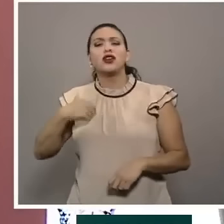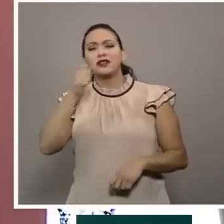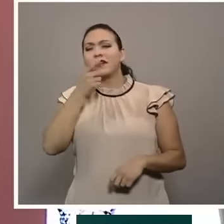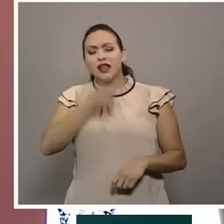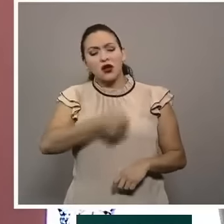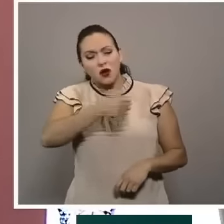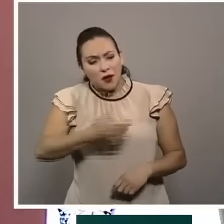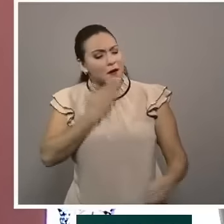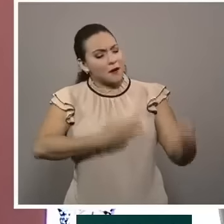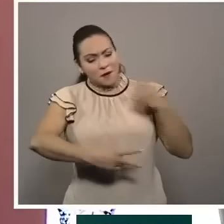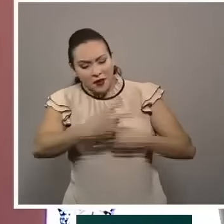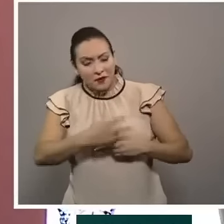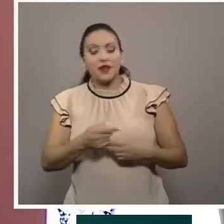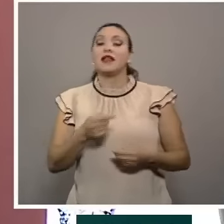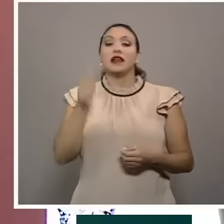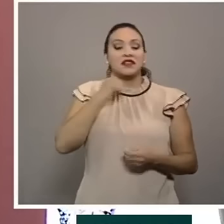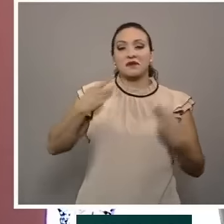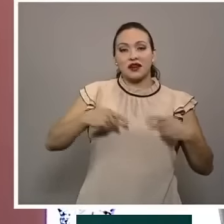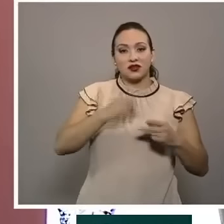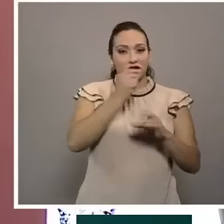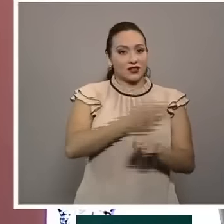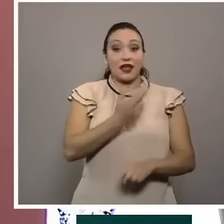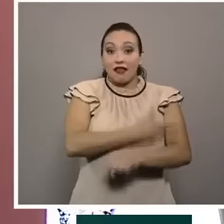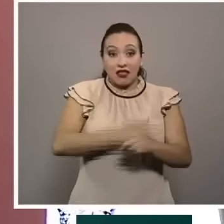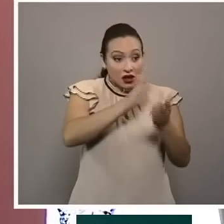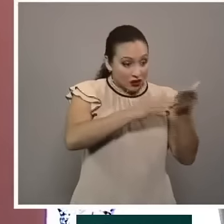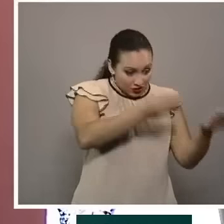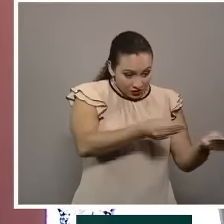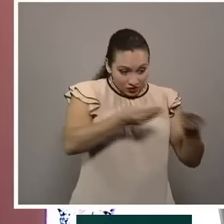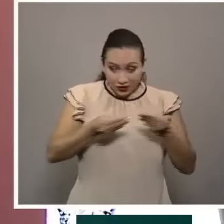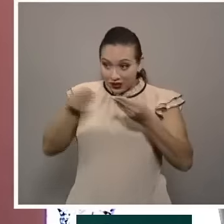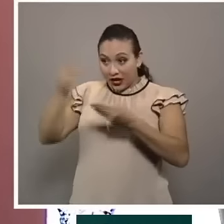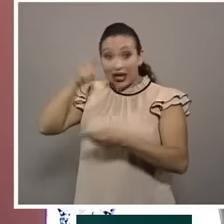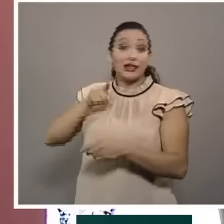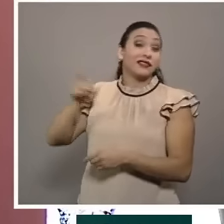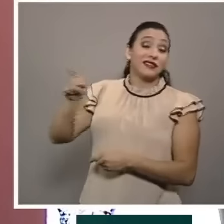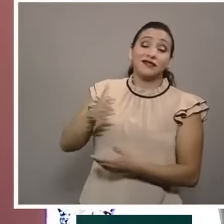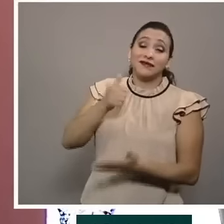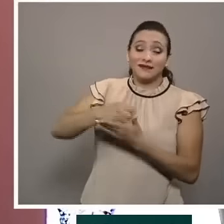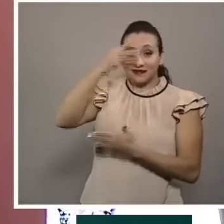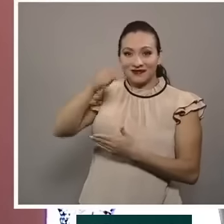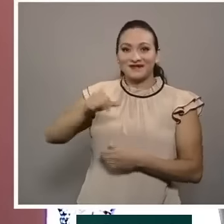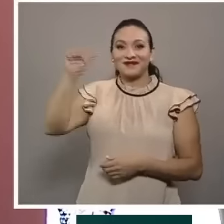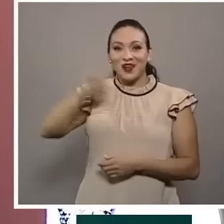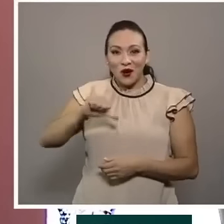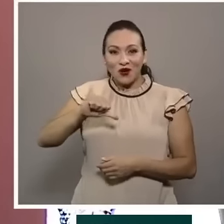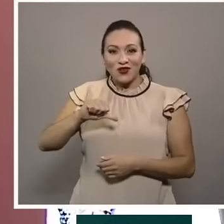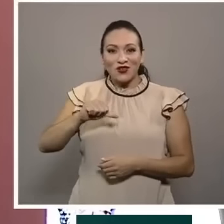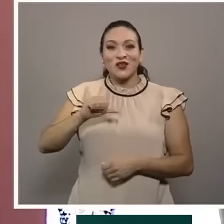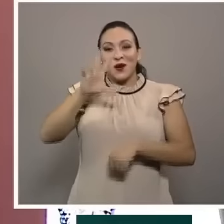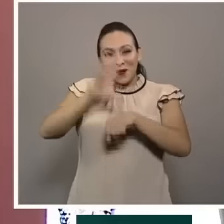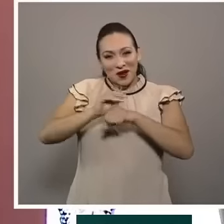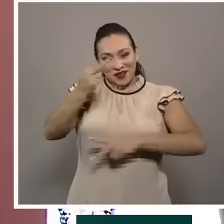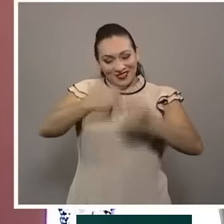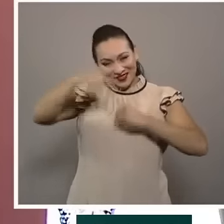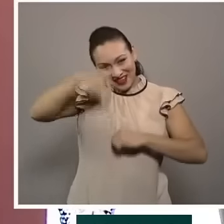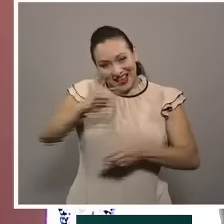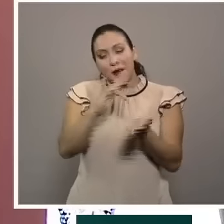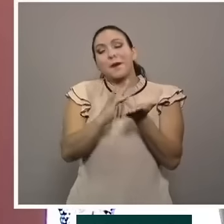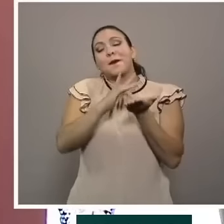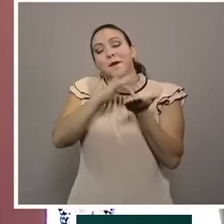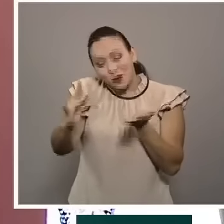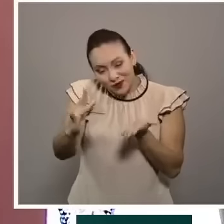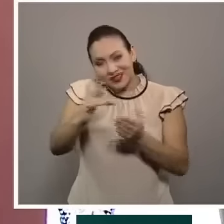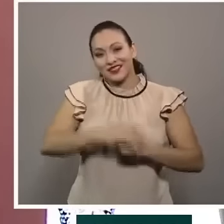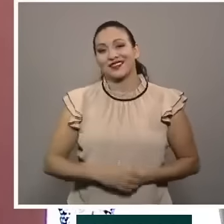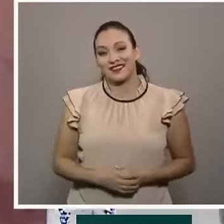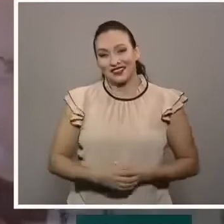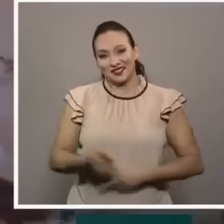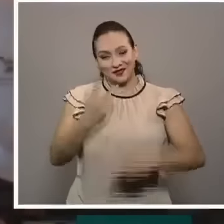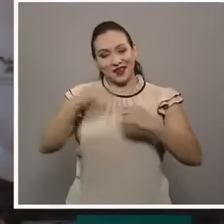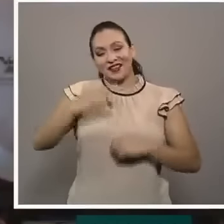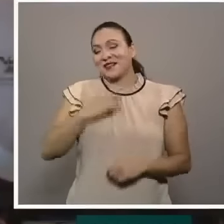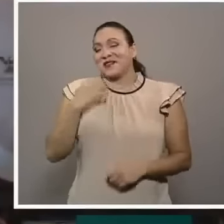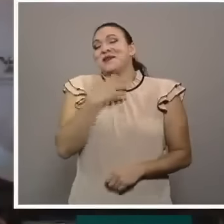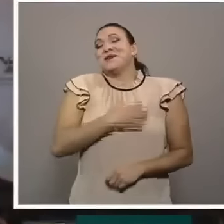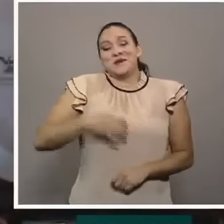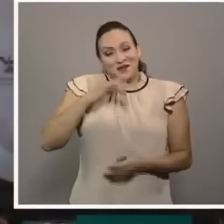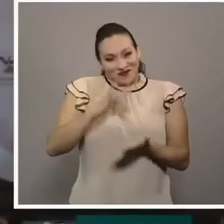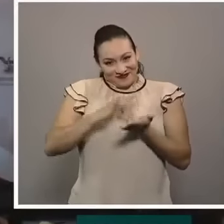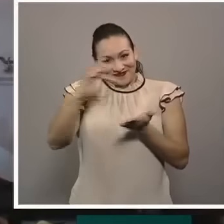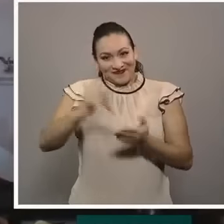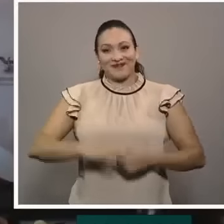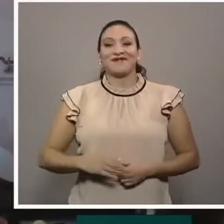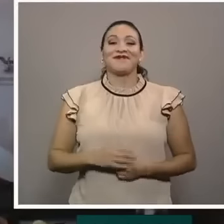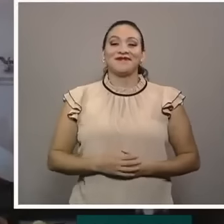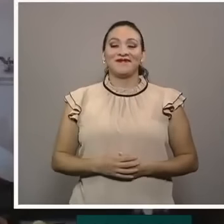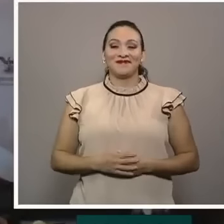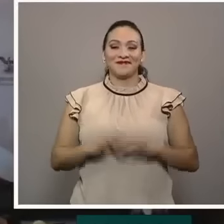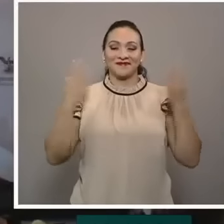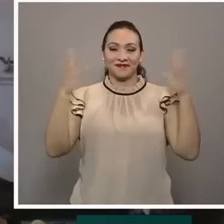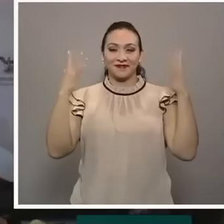y hoy ustedes nos dan la bienvenida a nosotros. Hoy nos sentimos a gusto de estar con ustedes.